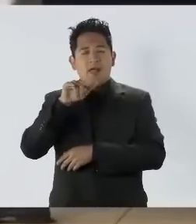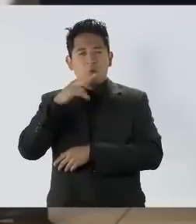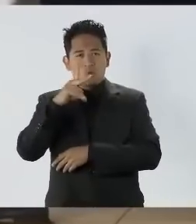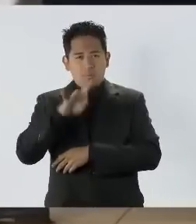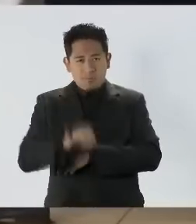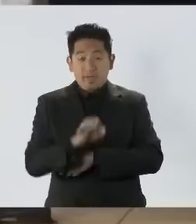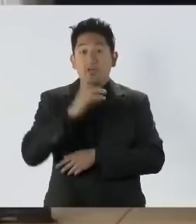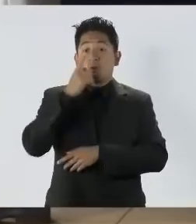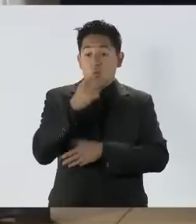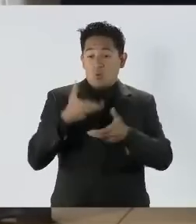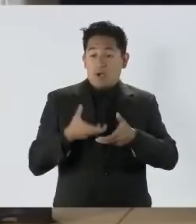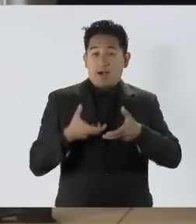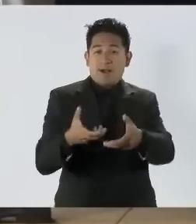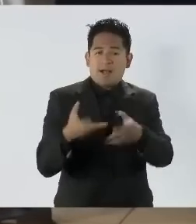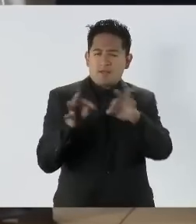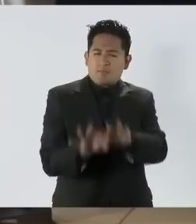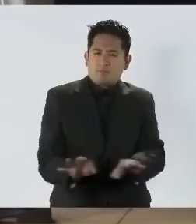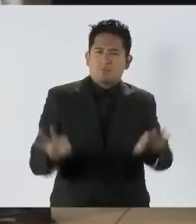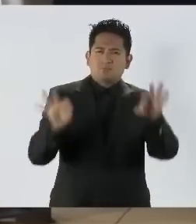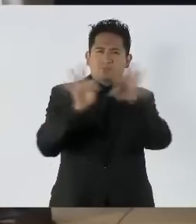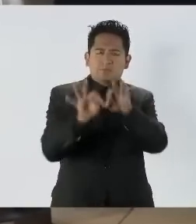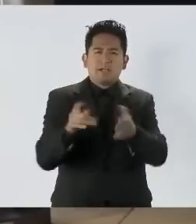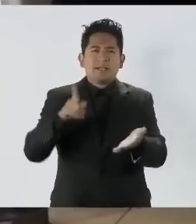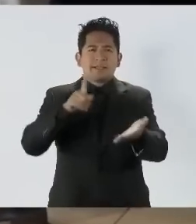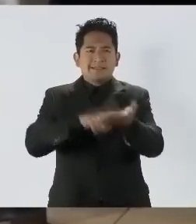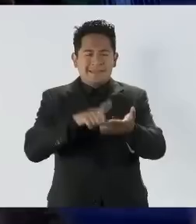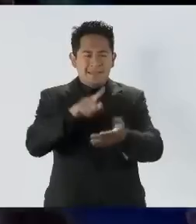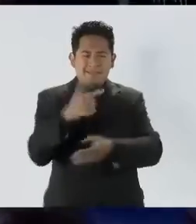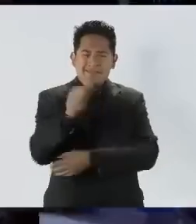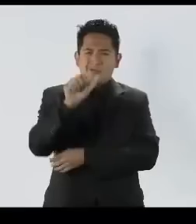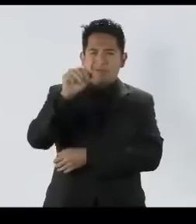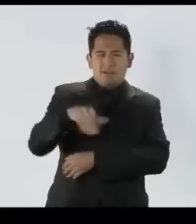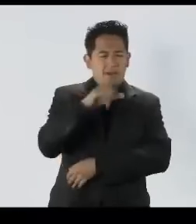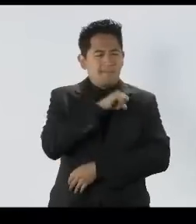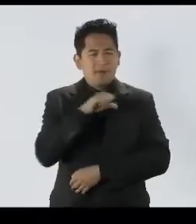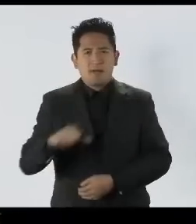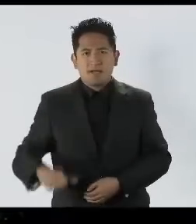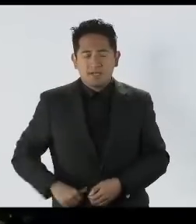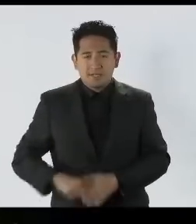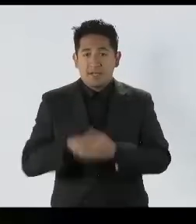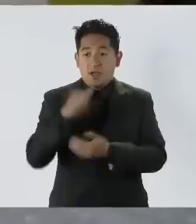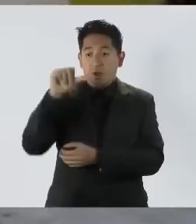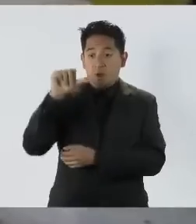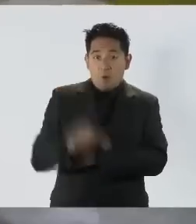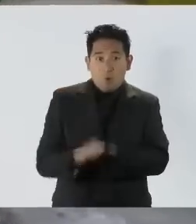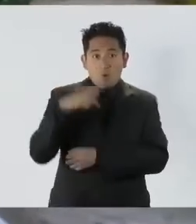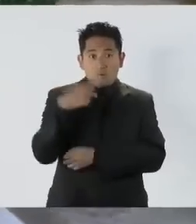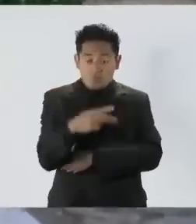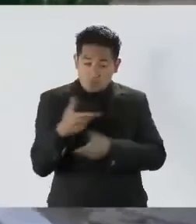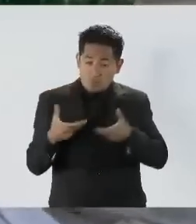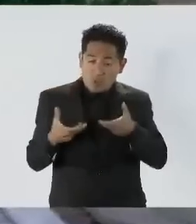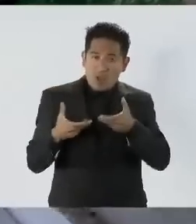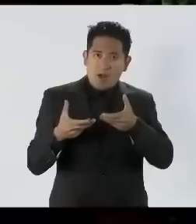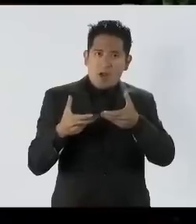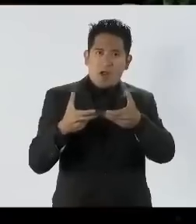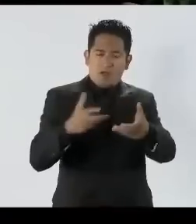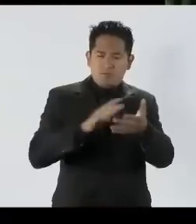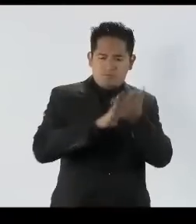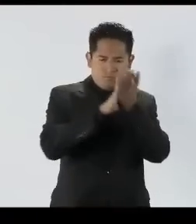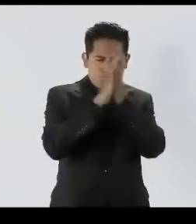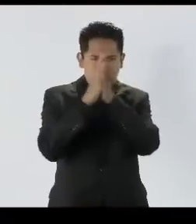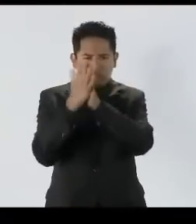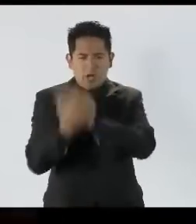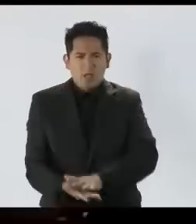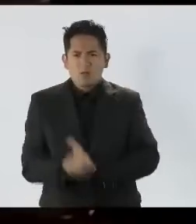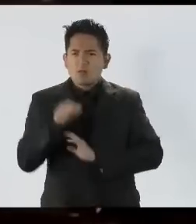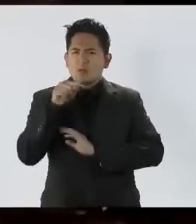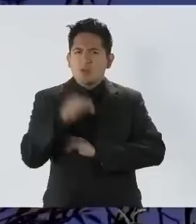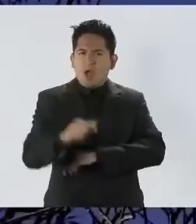de Ciudad ubicada en la Gustavo amadero hoy se han transformado en un espacio iluminado seguro